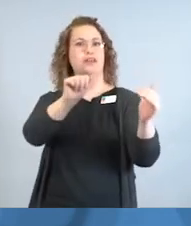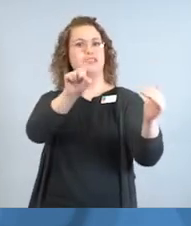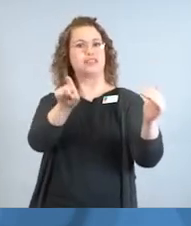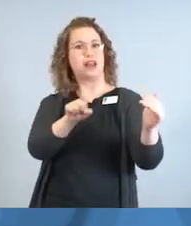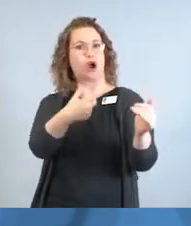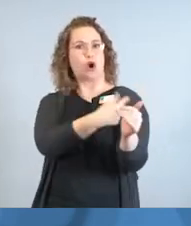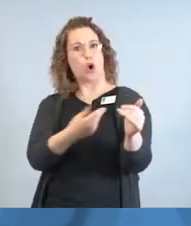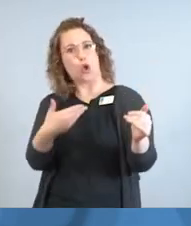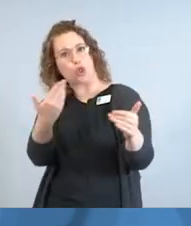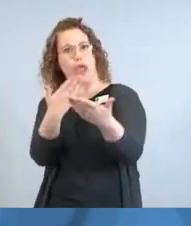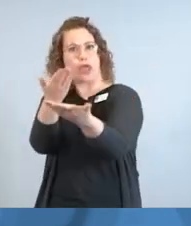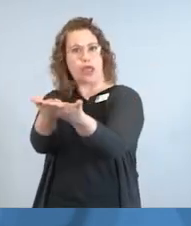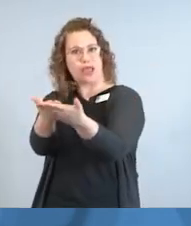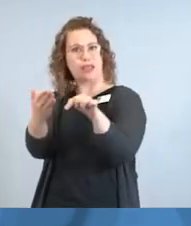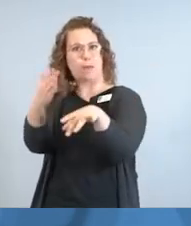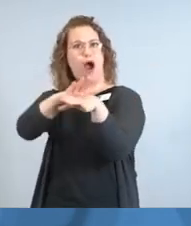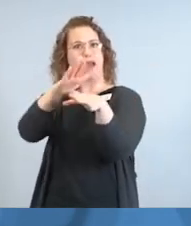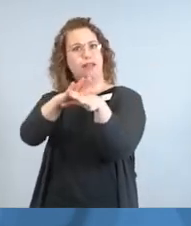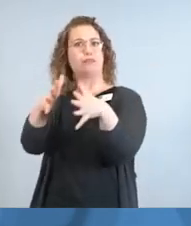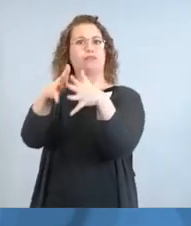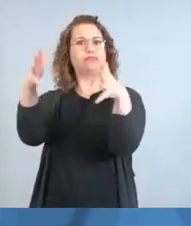jonka haitat ovat suurempia kuin muiden?